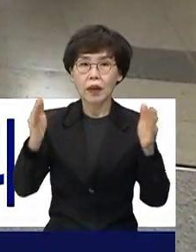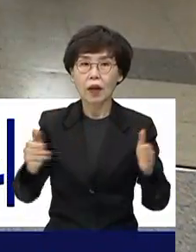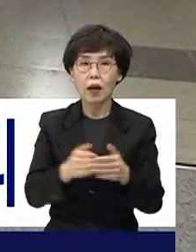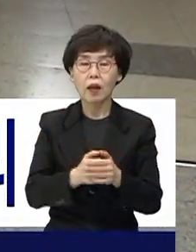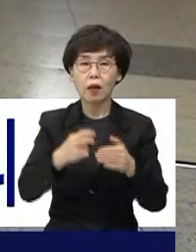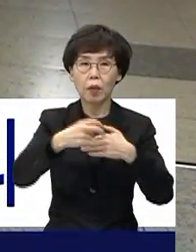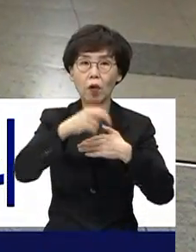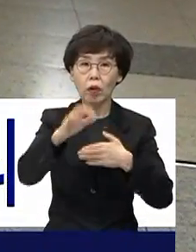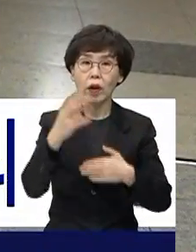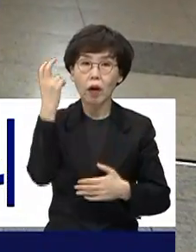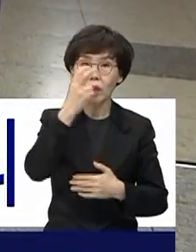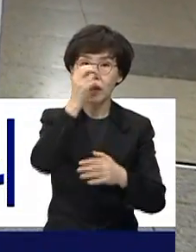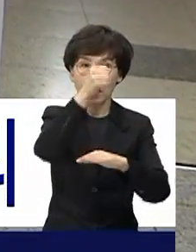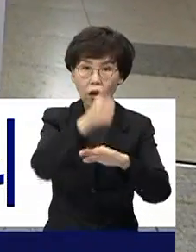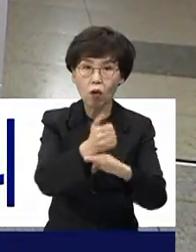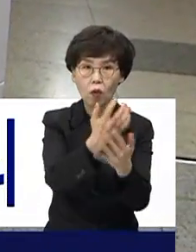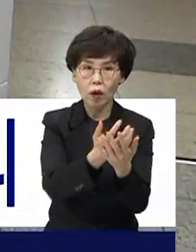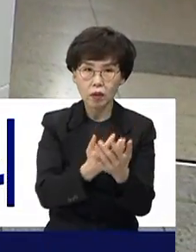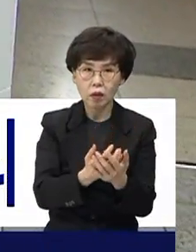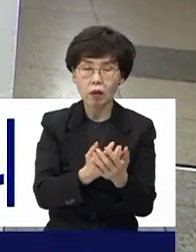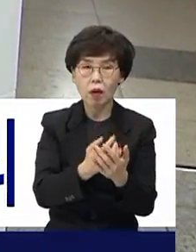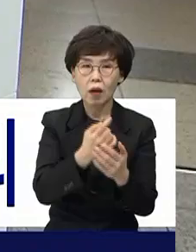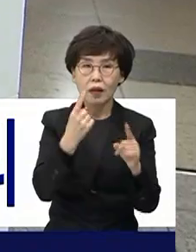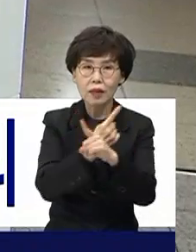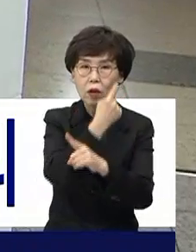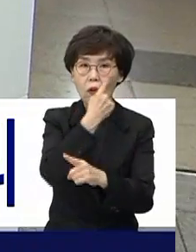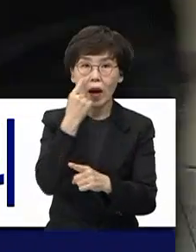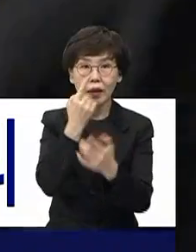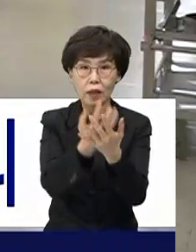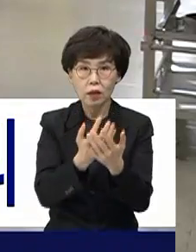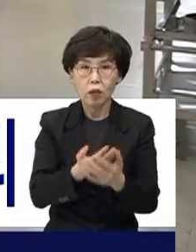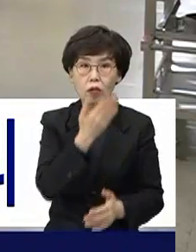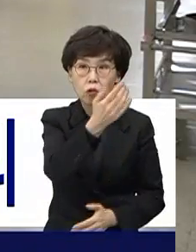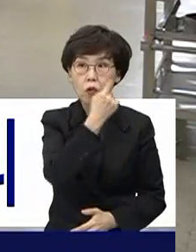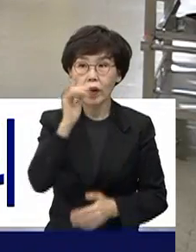의료기관의 검사결과서나 진료확인서 등을 제출해 확인될 경우 인정점을 부여합니다.